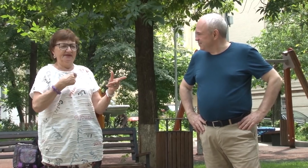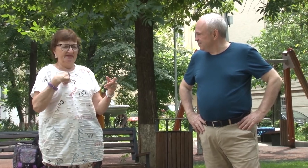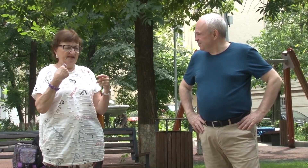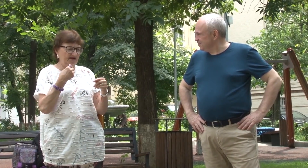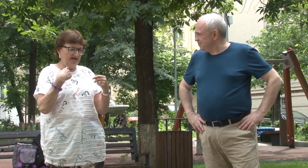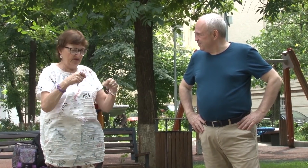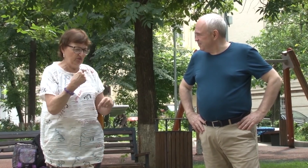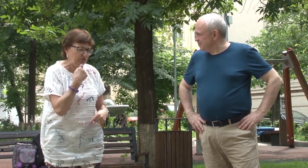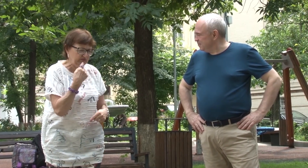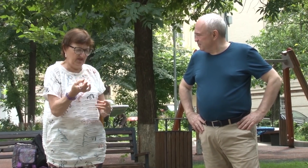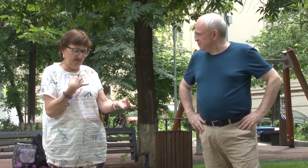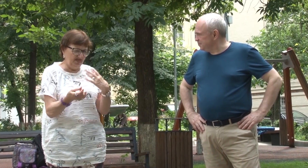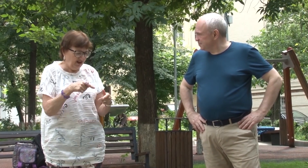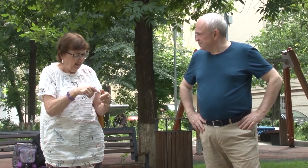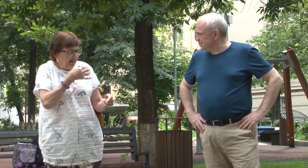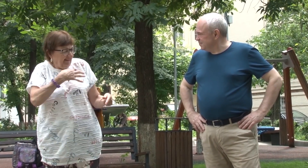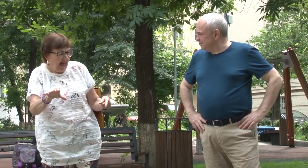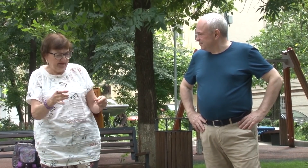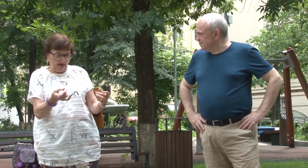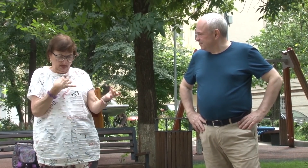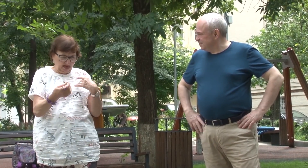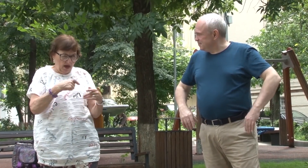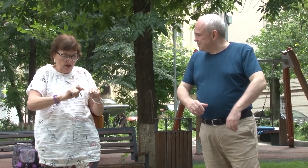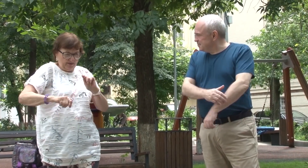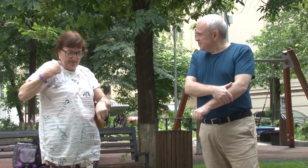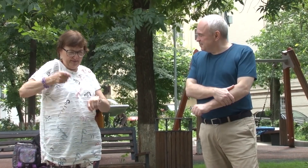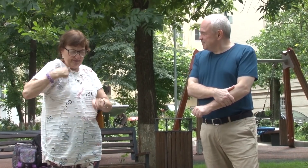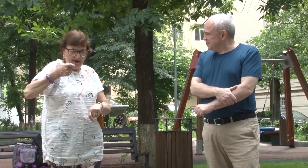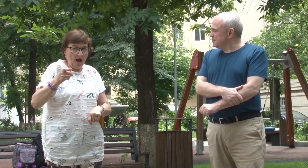Сплошные нервы – продавать было сложно. Покупатели капризничали, выходил убыток.